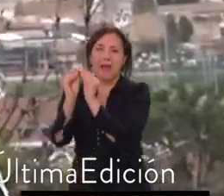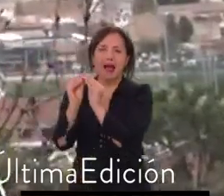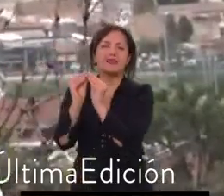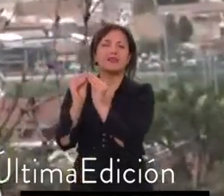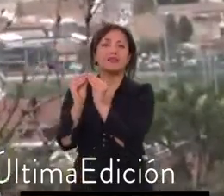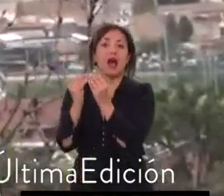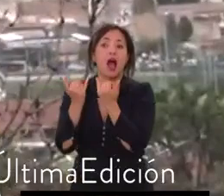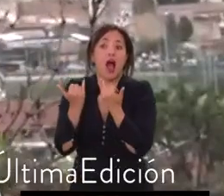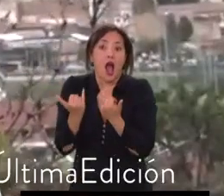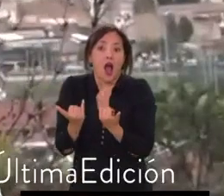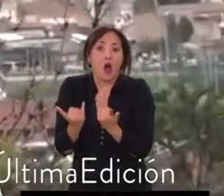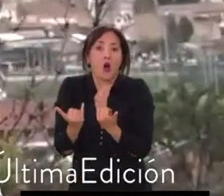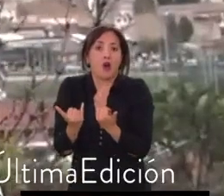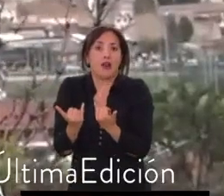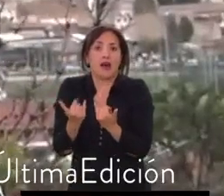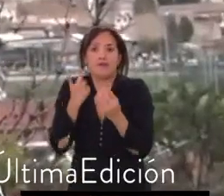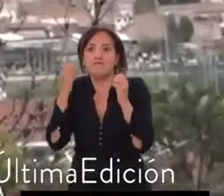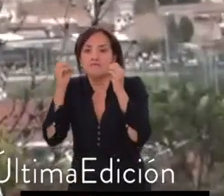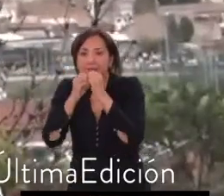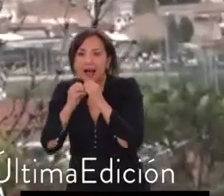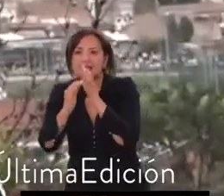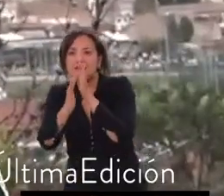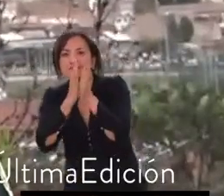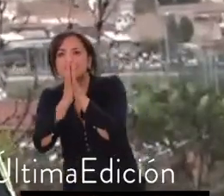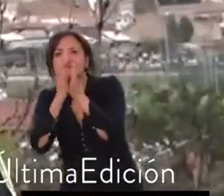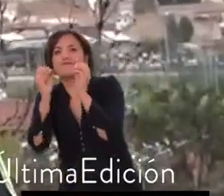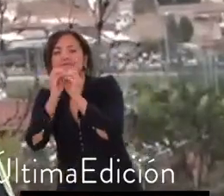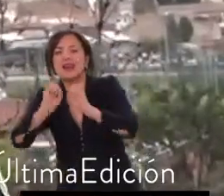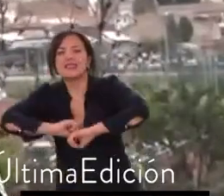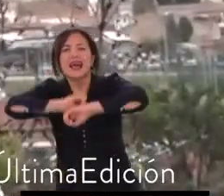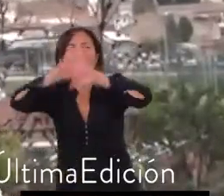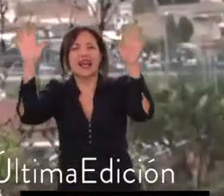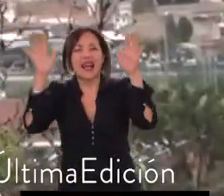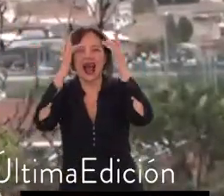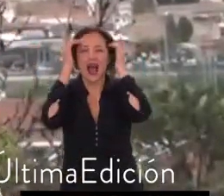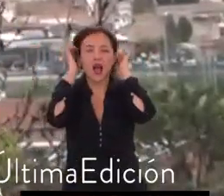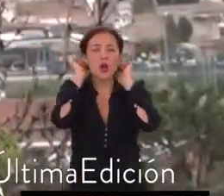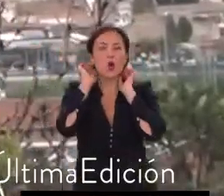elementos materiales iniciales como es la declaración del